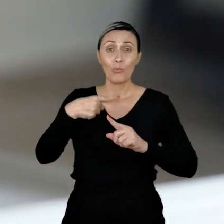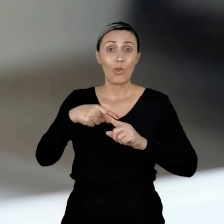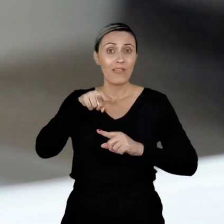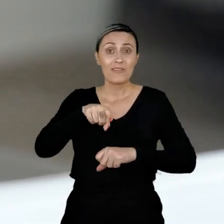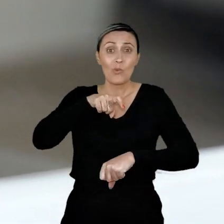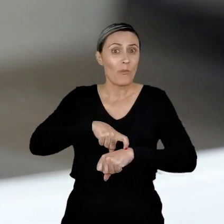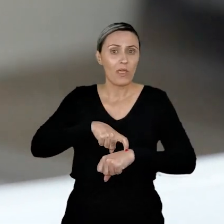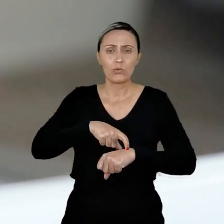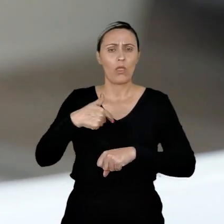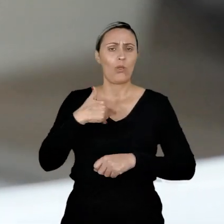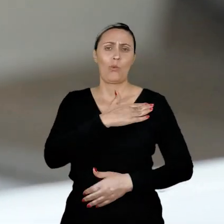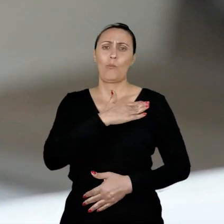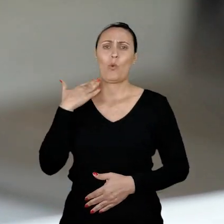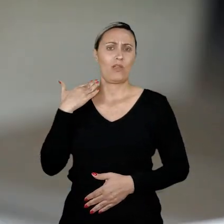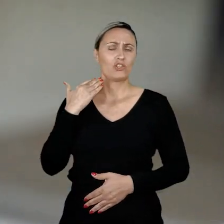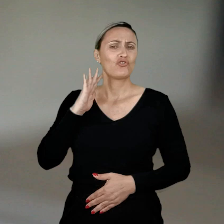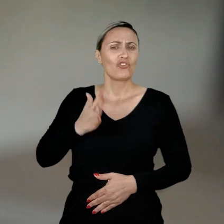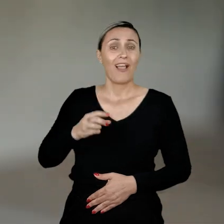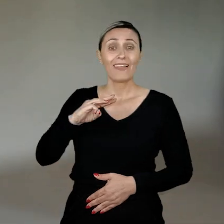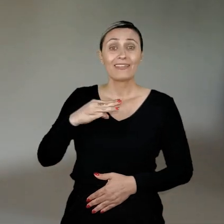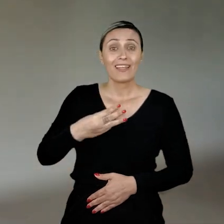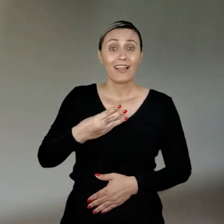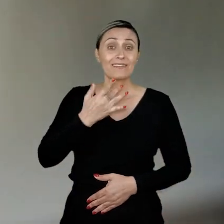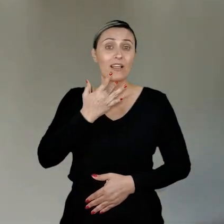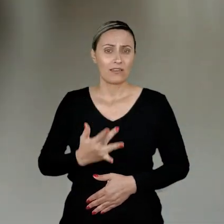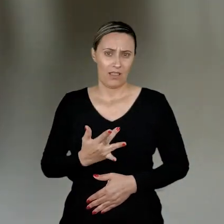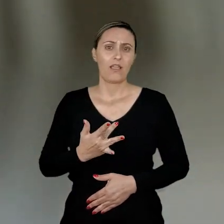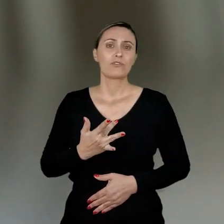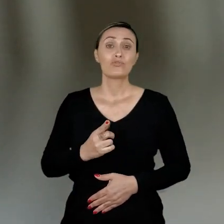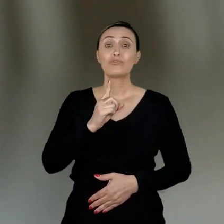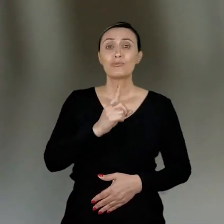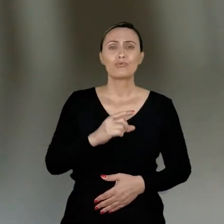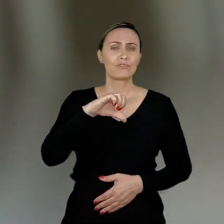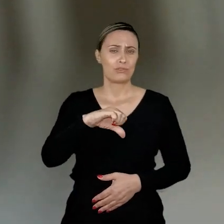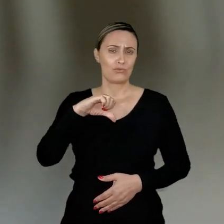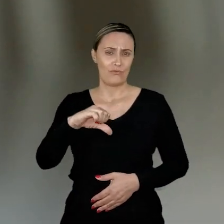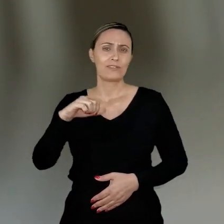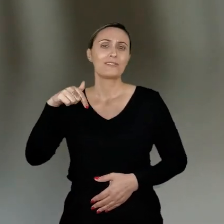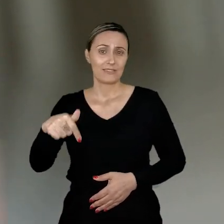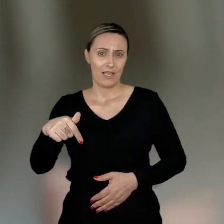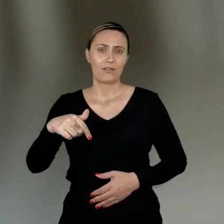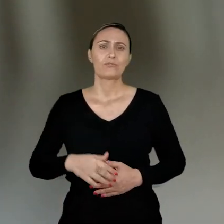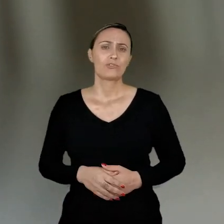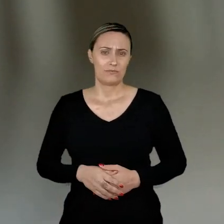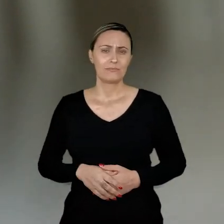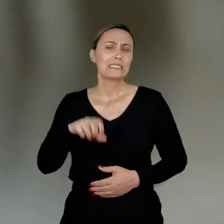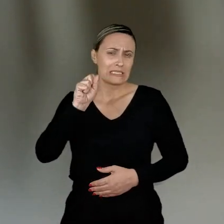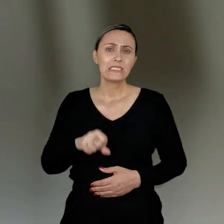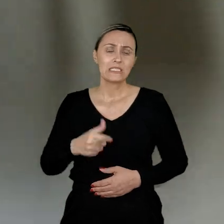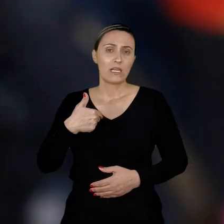Próximo às 15h em um dia de 1997. E sim, eu morri.